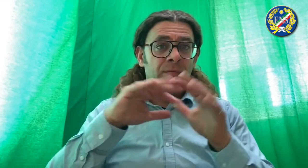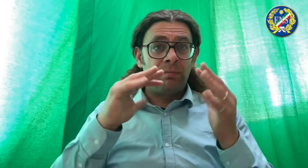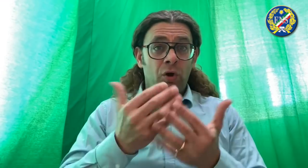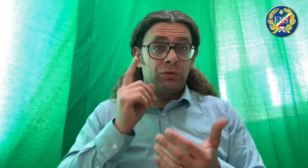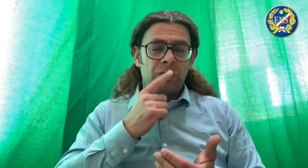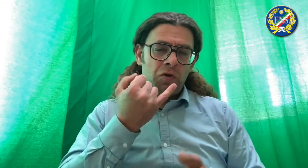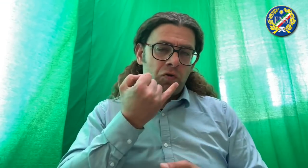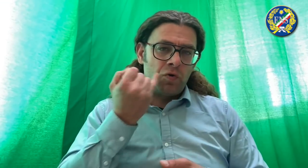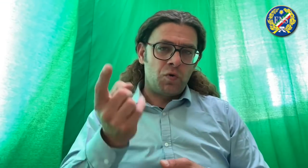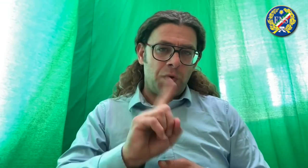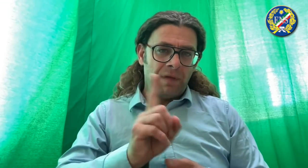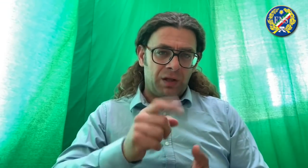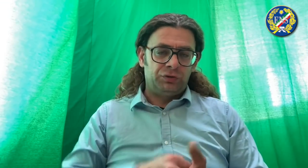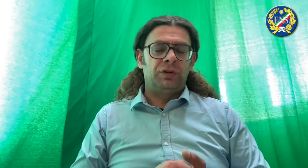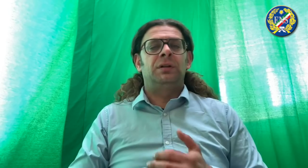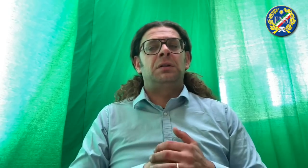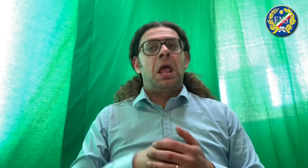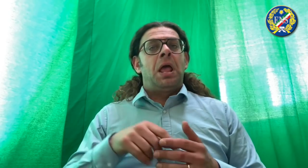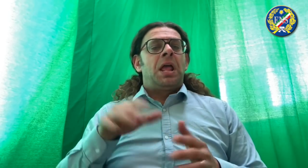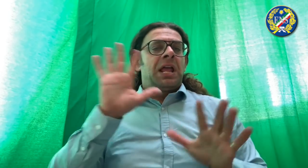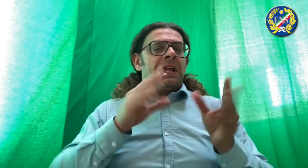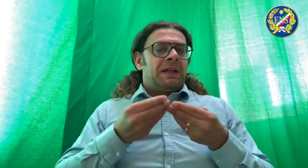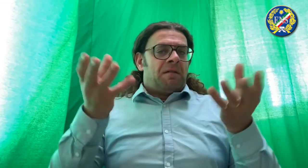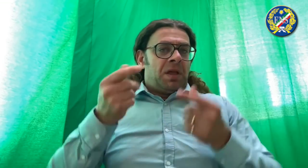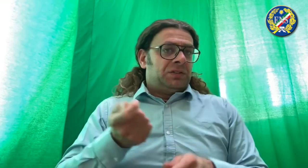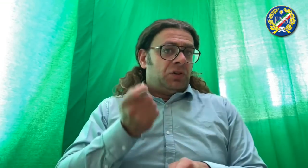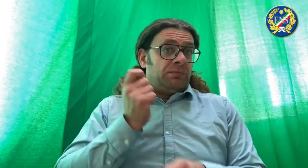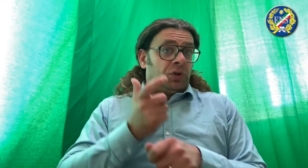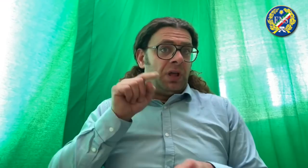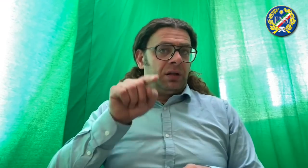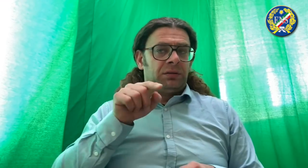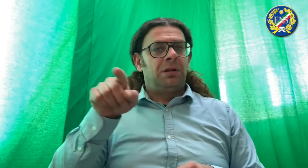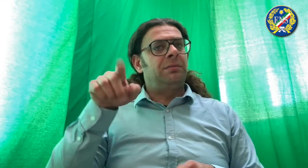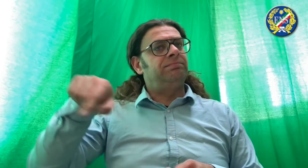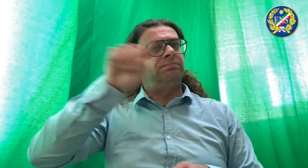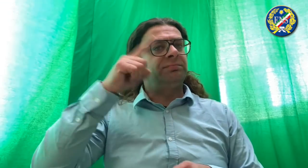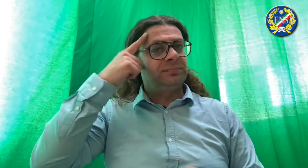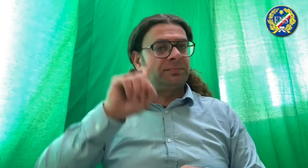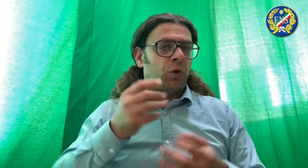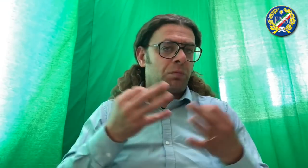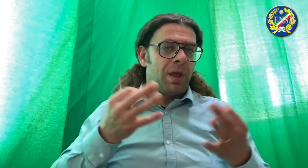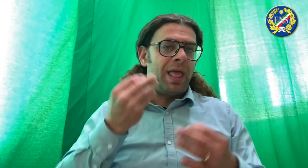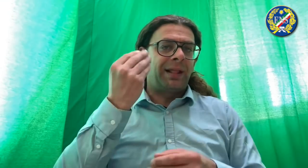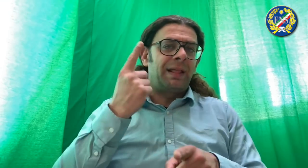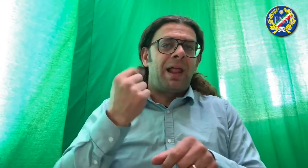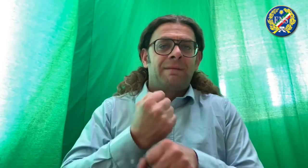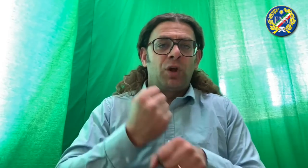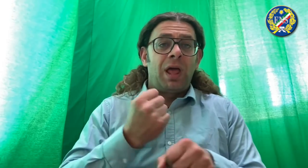La vita lavorativa delle persone sorde non è facile. Ho fornito queste informazioni importanti di cui l’ufficio non era a conoscenza;